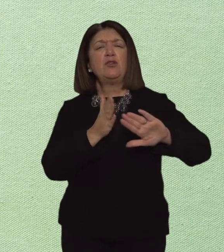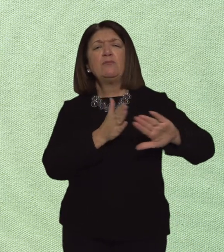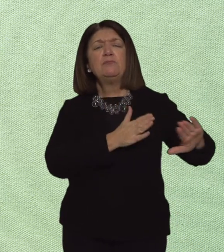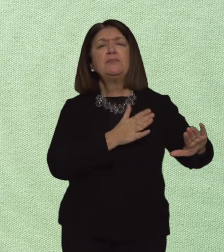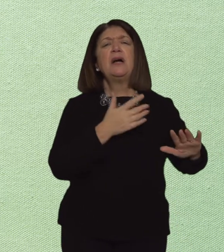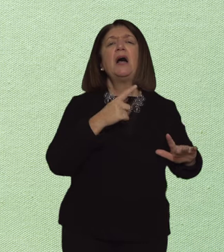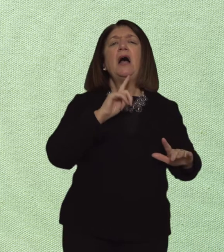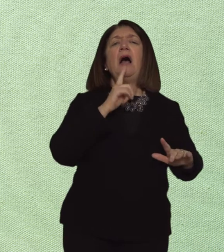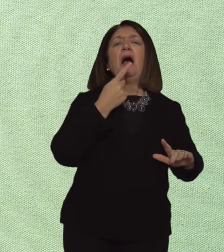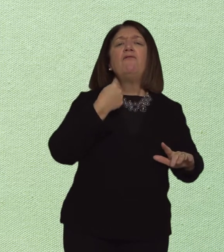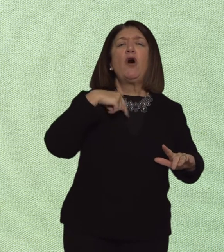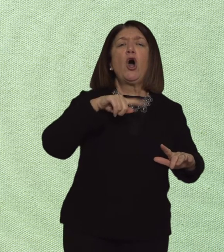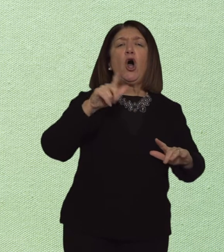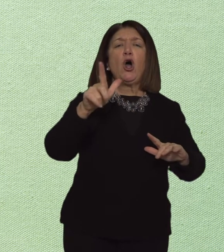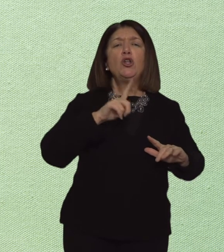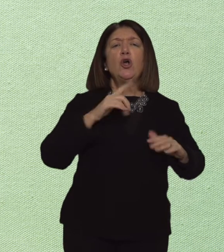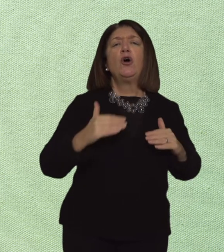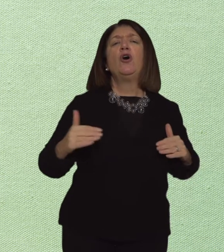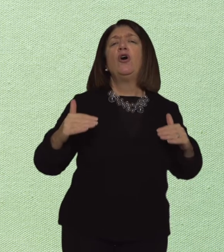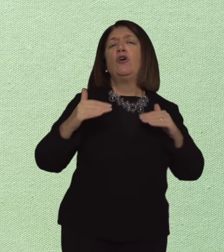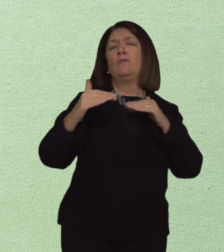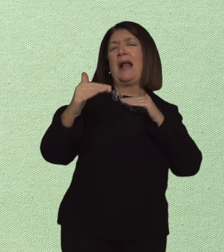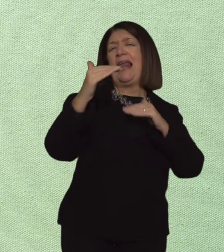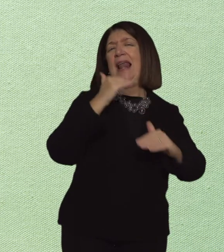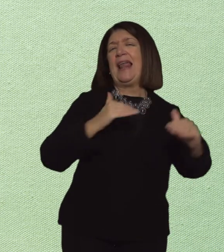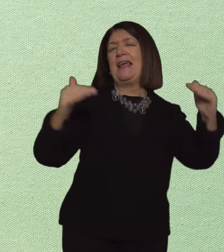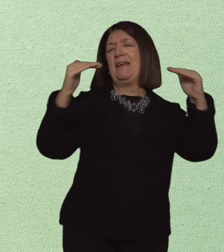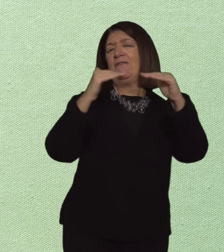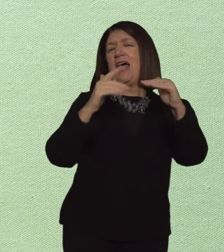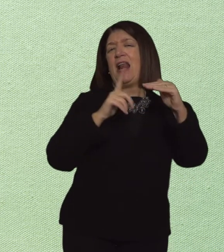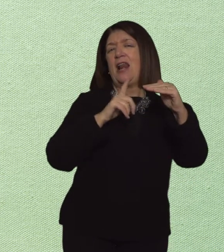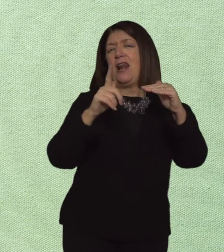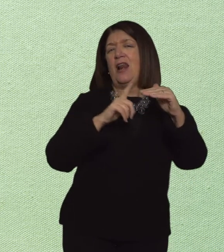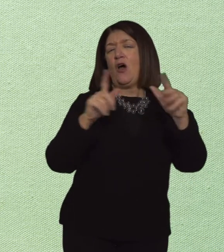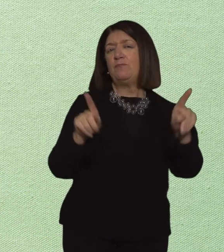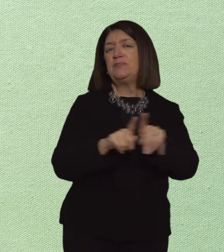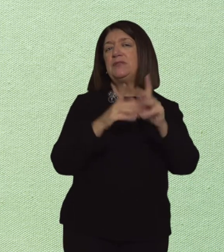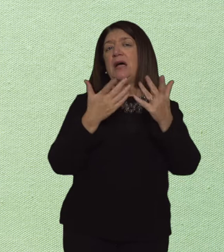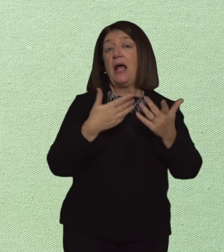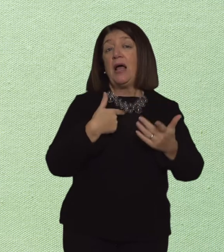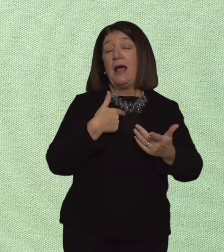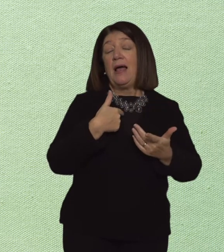perché guarderemmo l'altro non nella sua totalità, ma soltanto attraverso le lenti di quella specifica